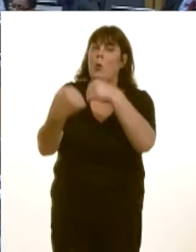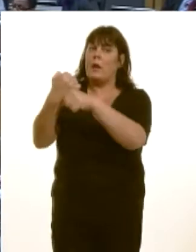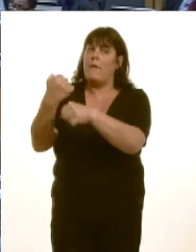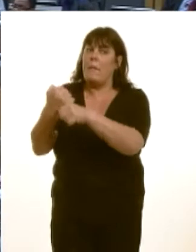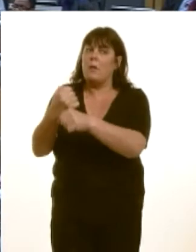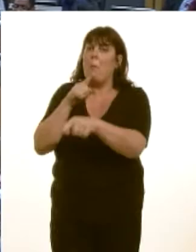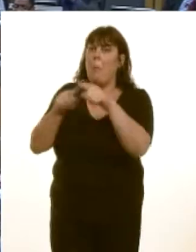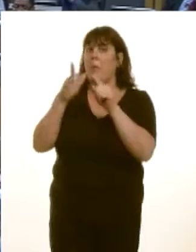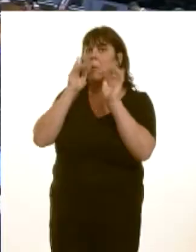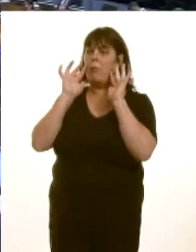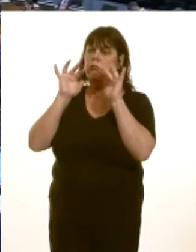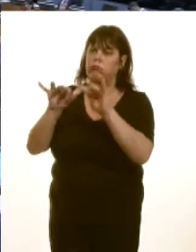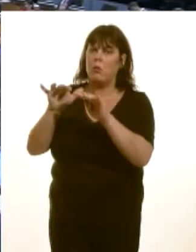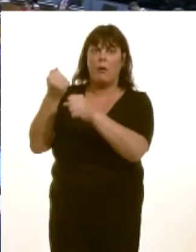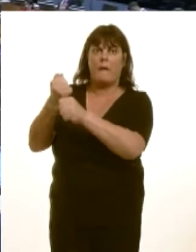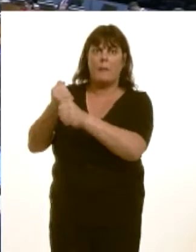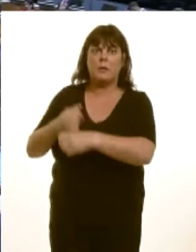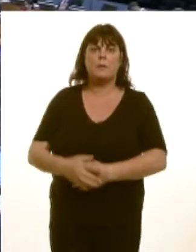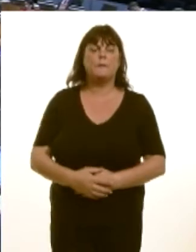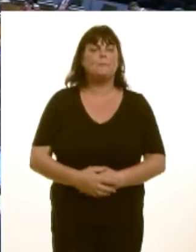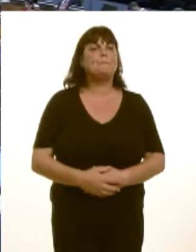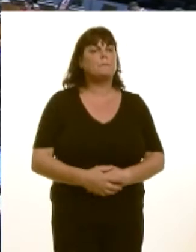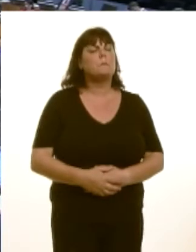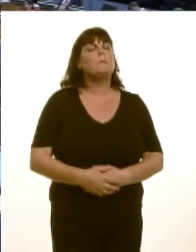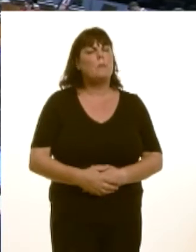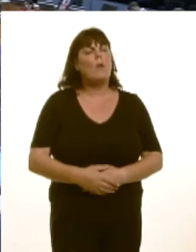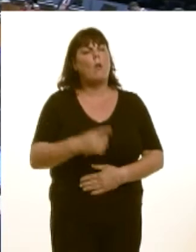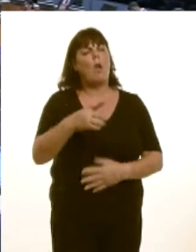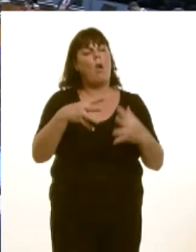Janet Finch-Saunders: Following the Williams recommendations, we are now seeing some authorities